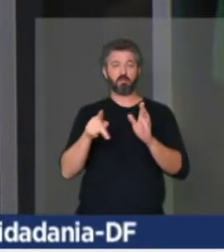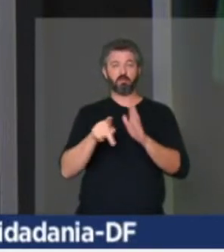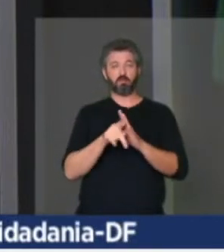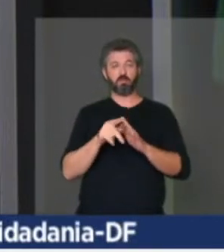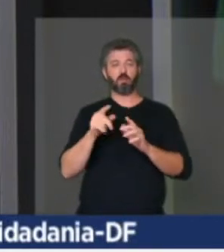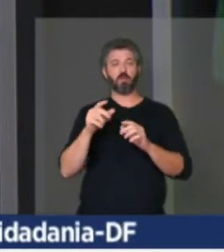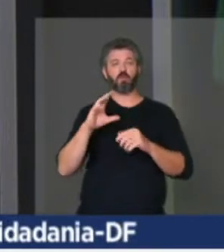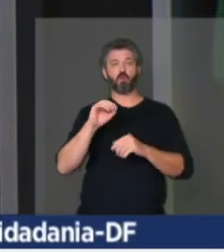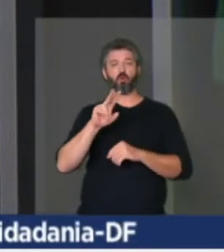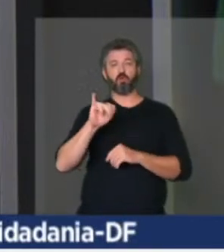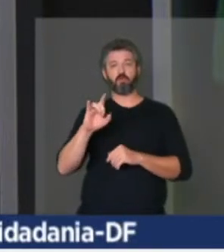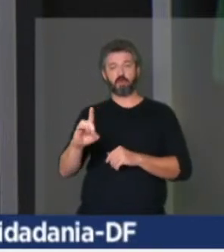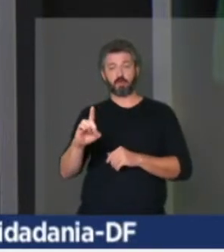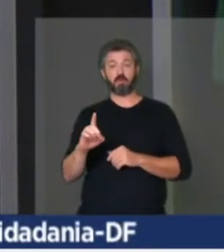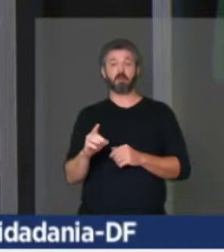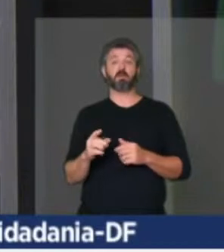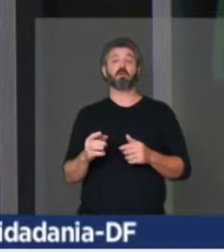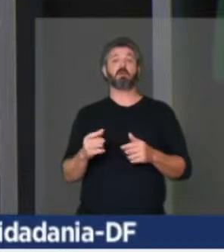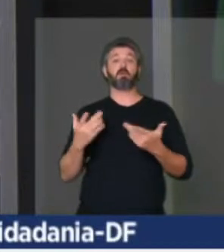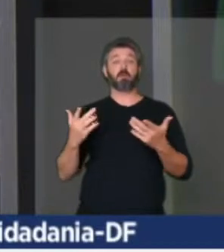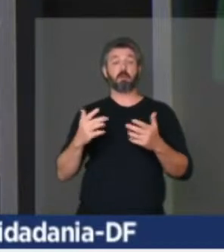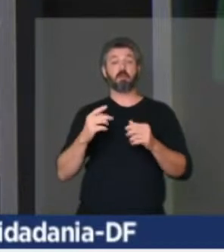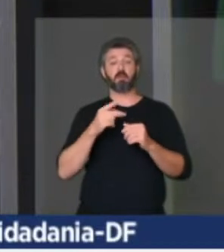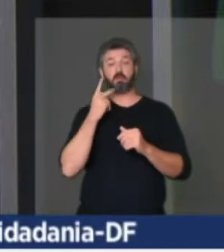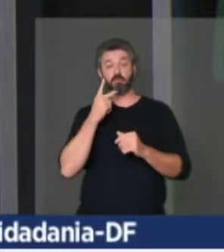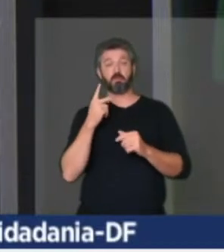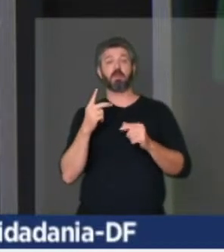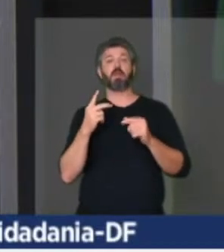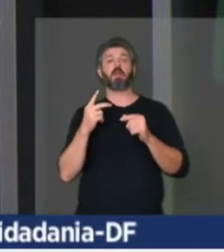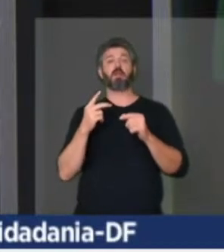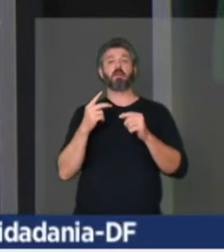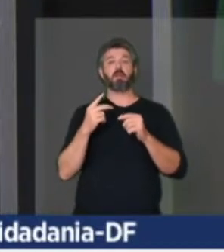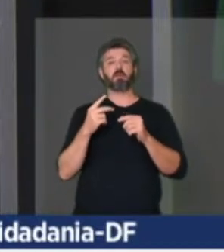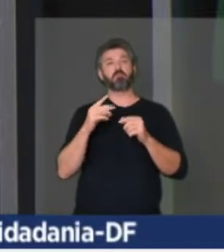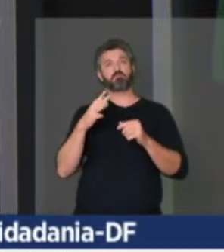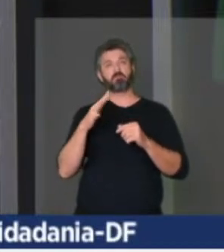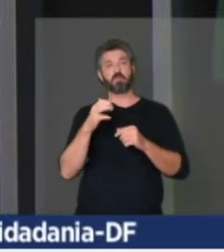LEVANTAMENTO, UMA MÉDIA DE 10.5 GESTANTES E PUÉRPERAS MORRERÃO POR SEMANA EM 2020.